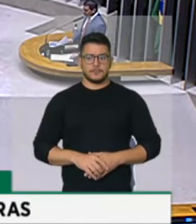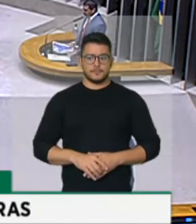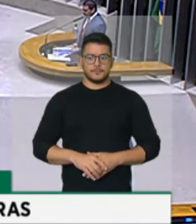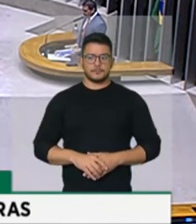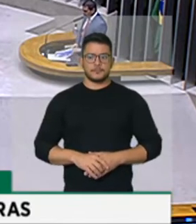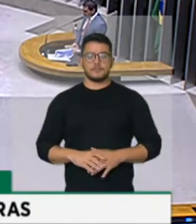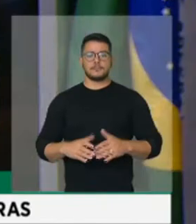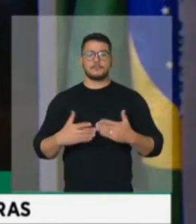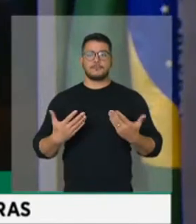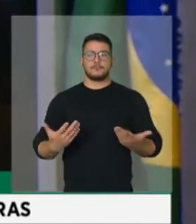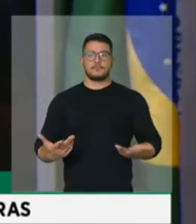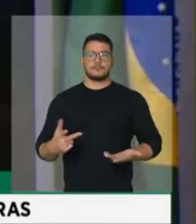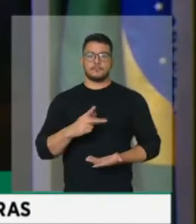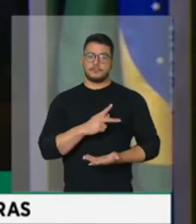TEMPO DE LIDERANÇA DO PARTIDO